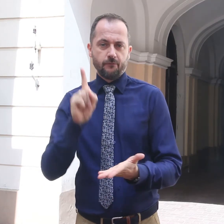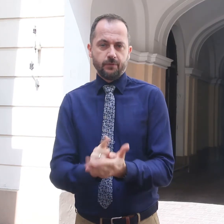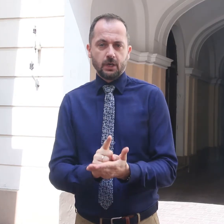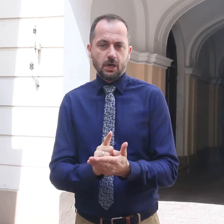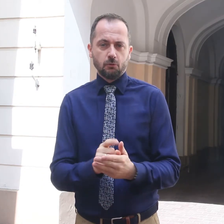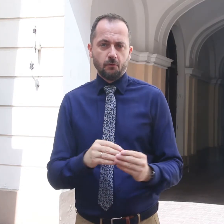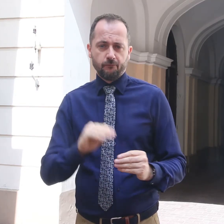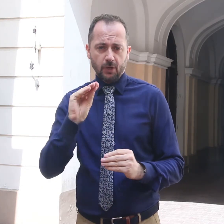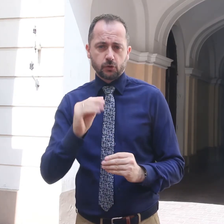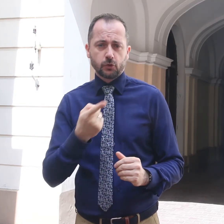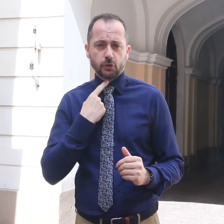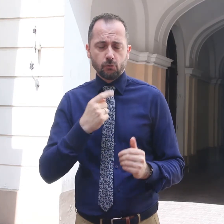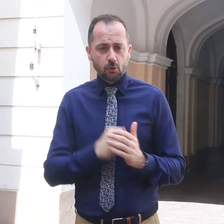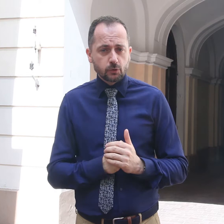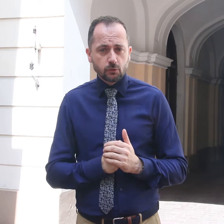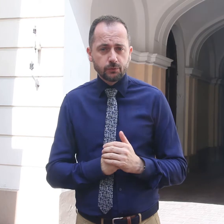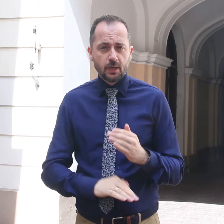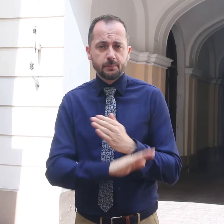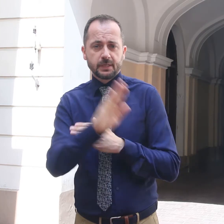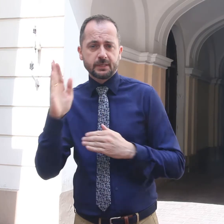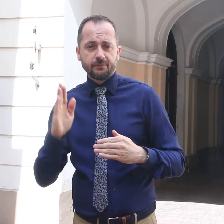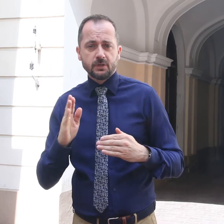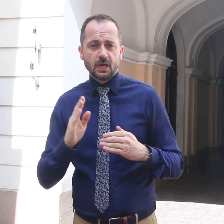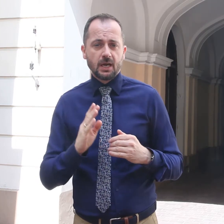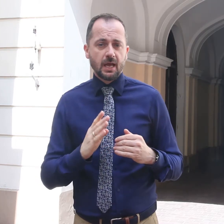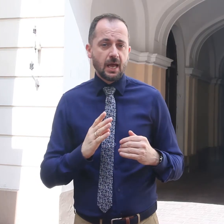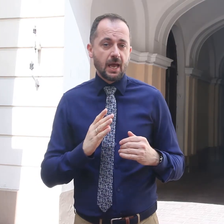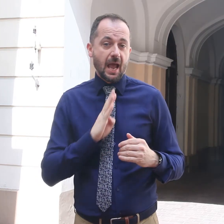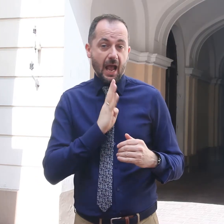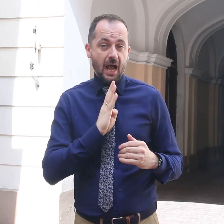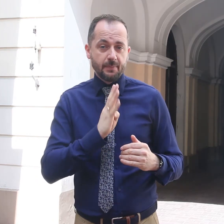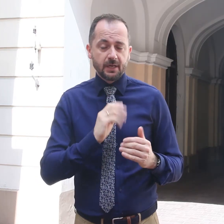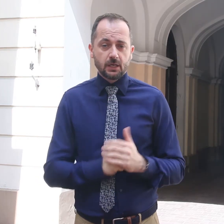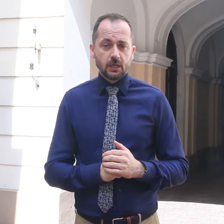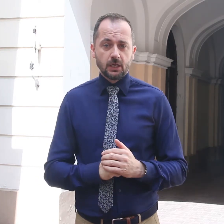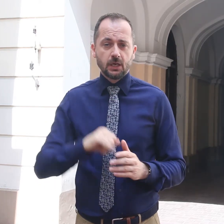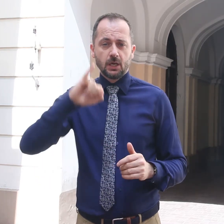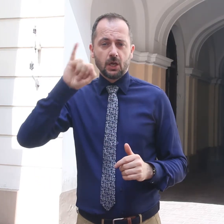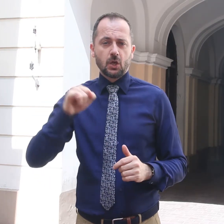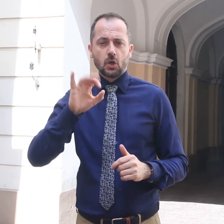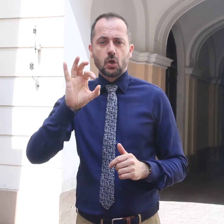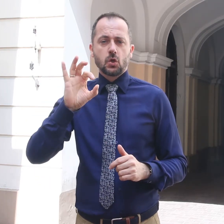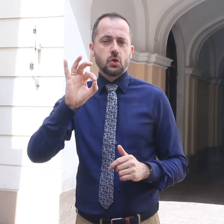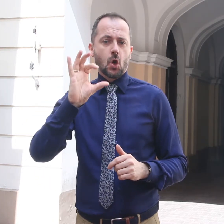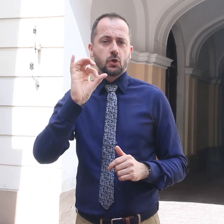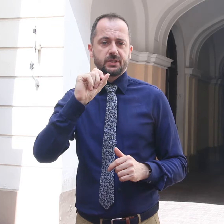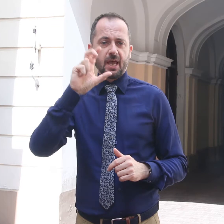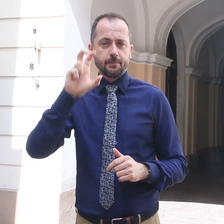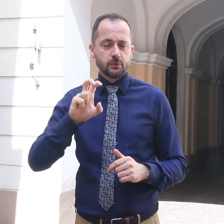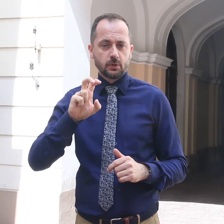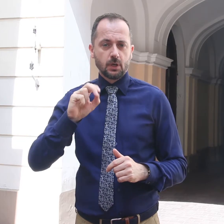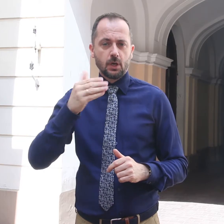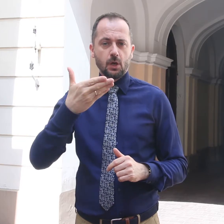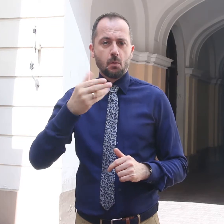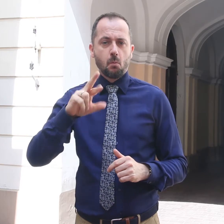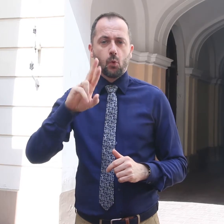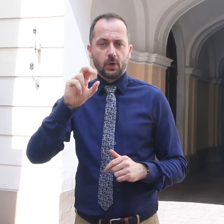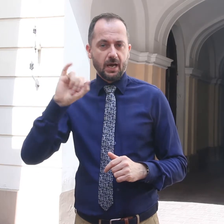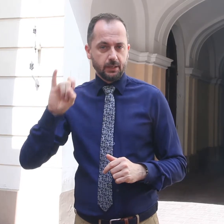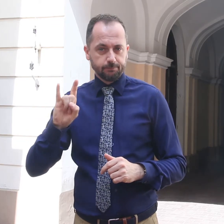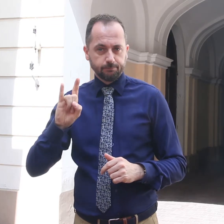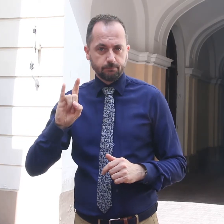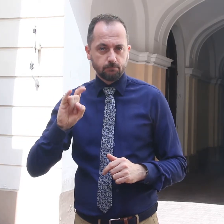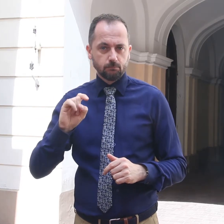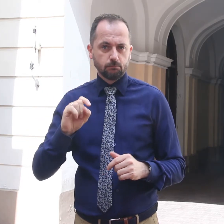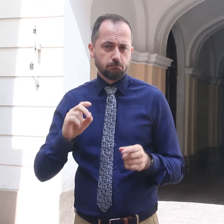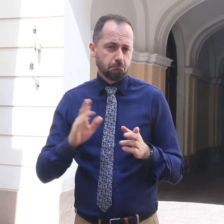Został nim Amerykanin Joseph Murray .